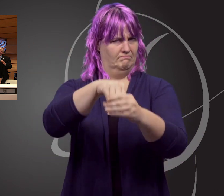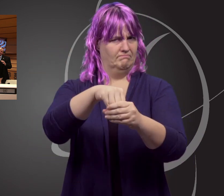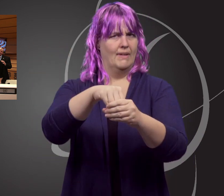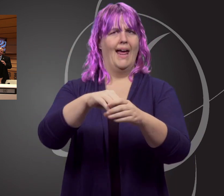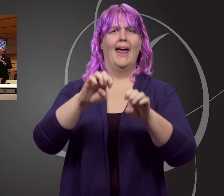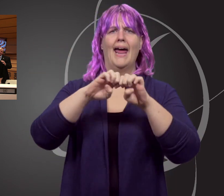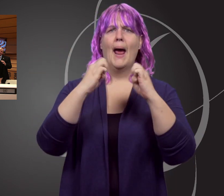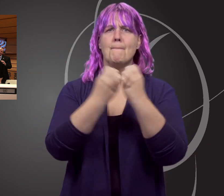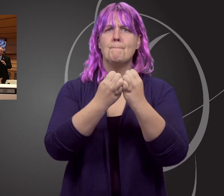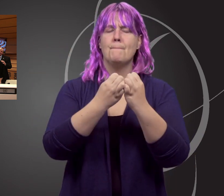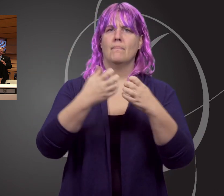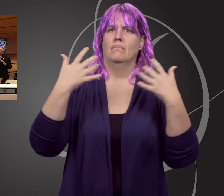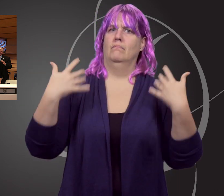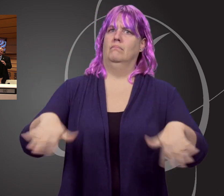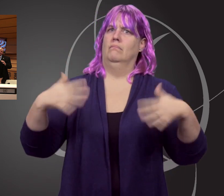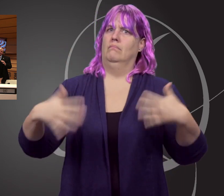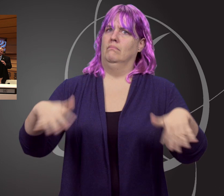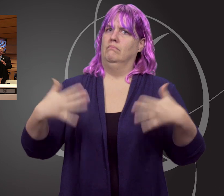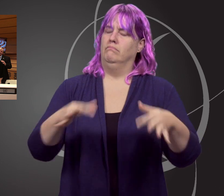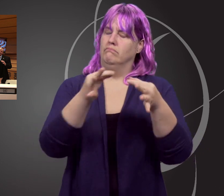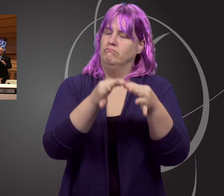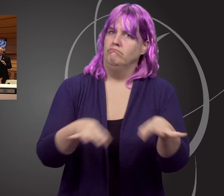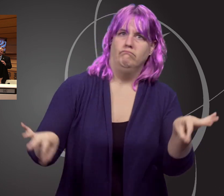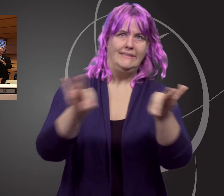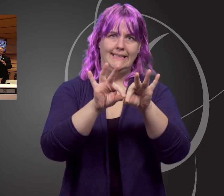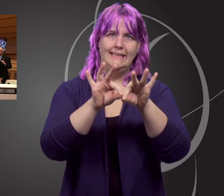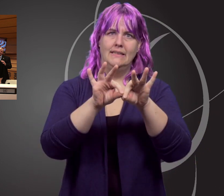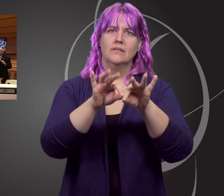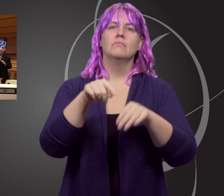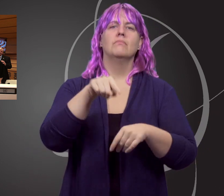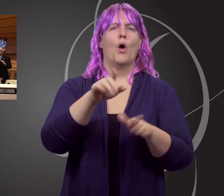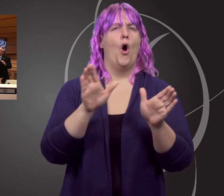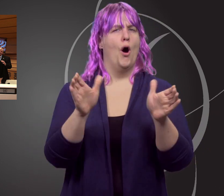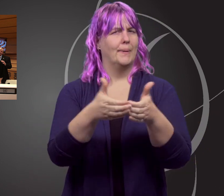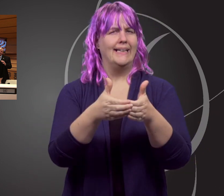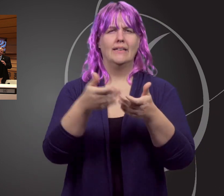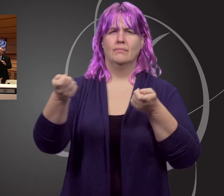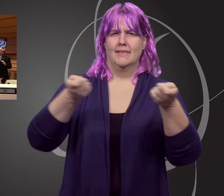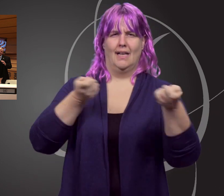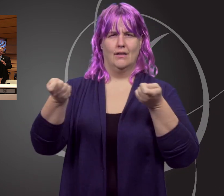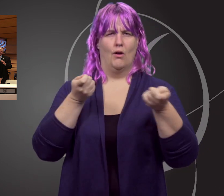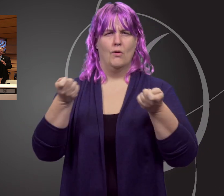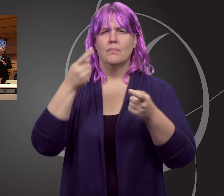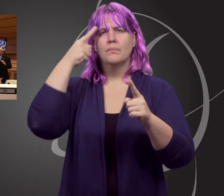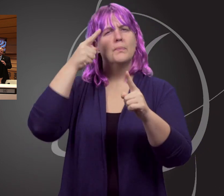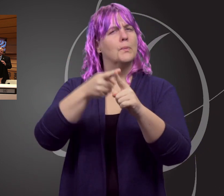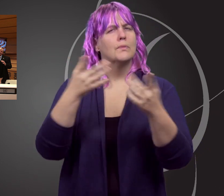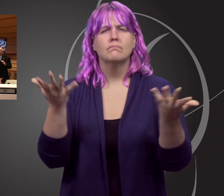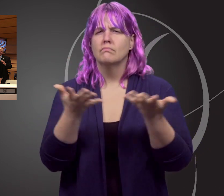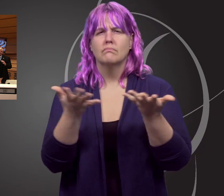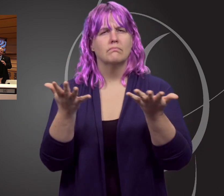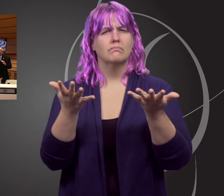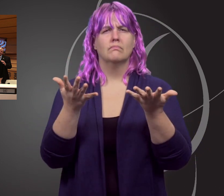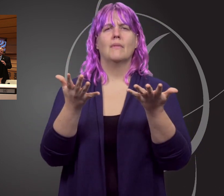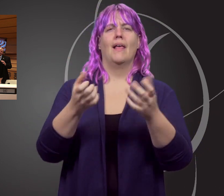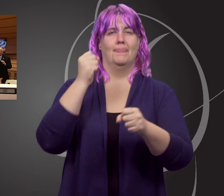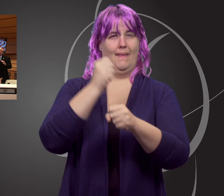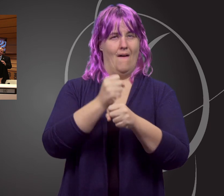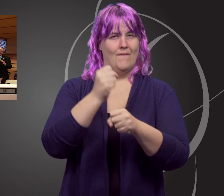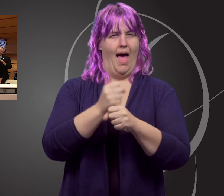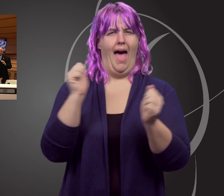a fait partie de l’équipe clé qu’est le comité directeur pour travailler